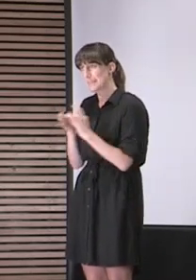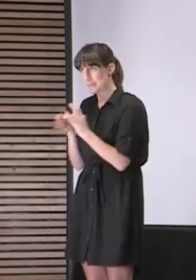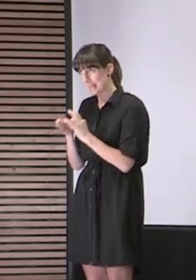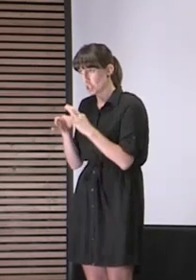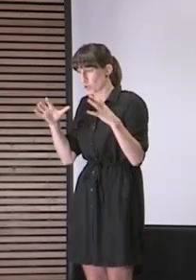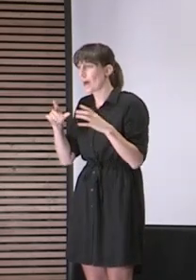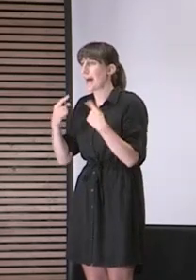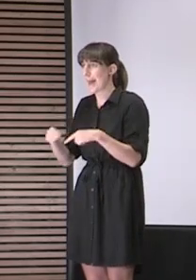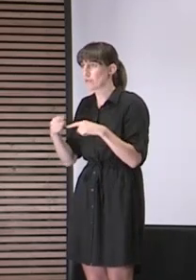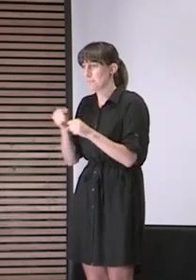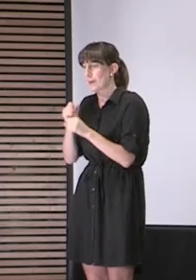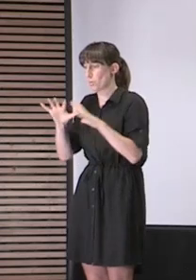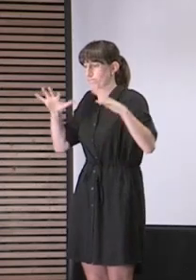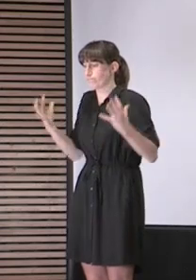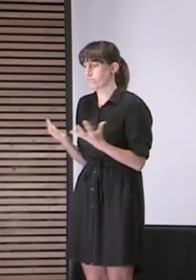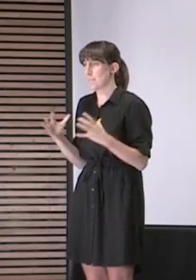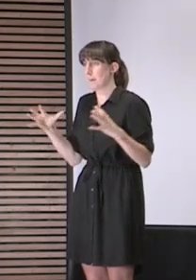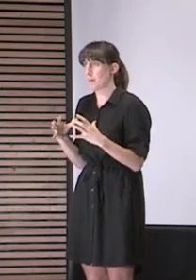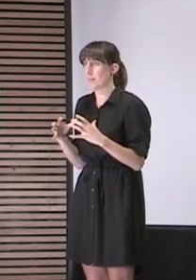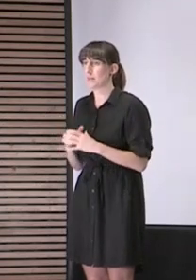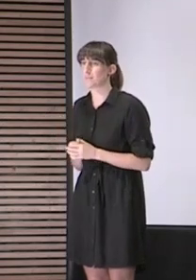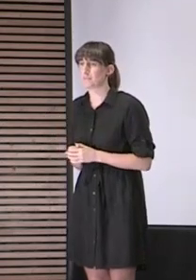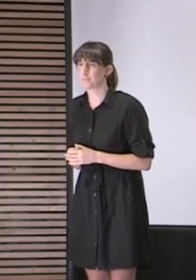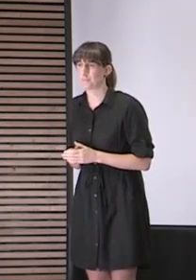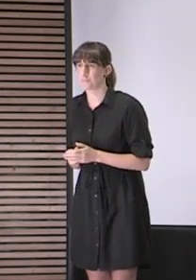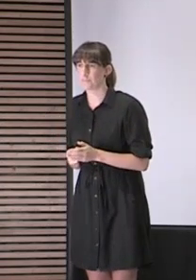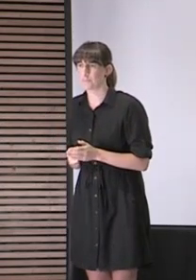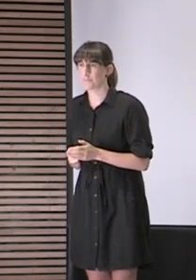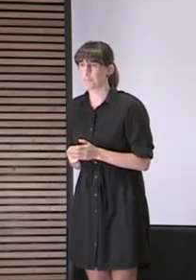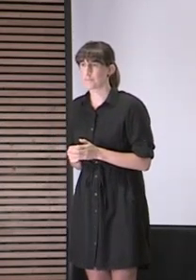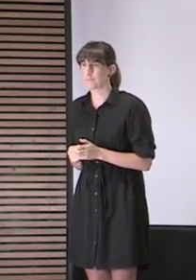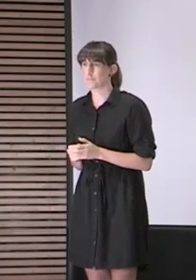completamente consistente con lo